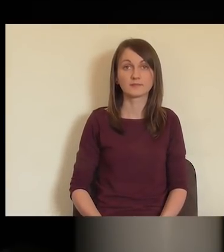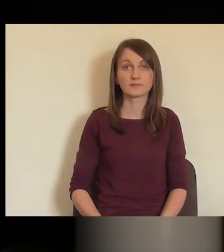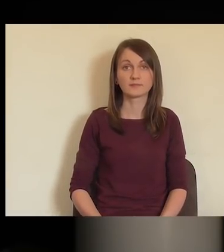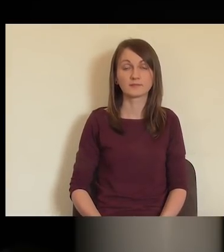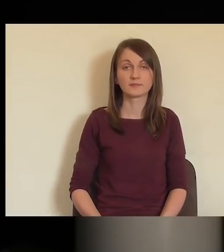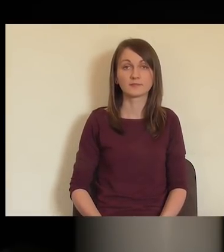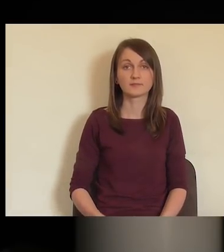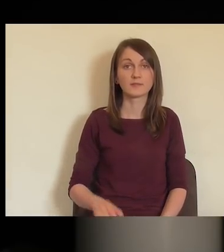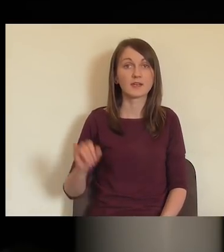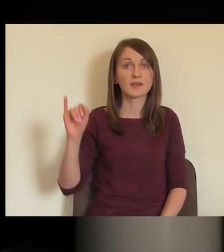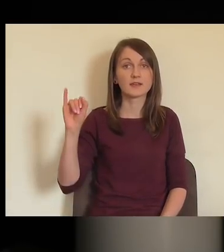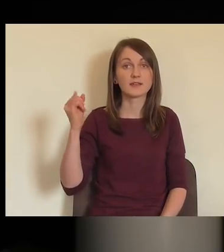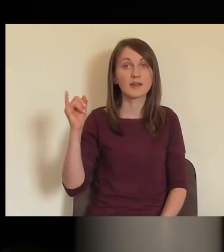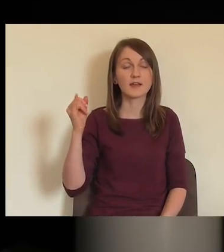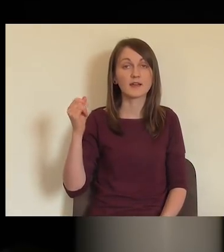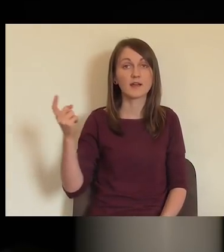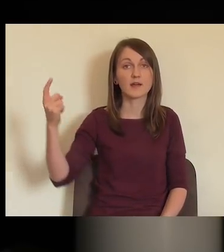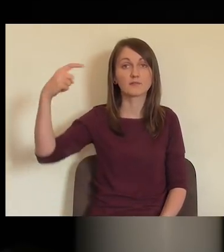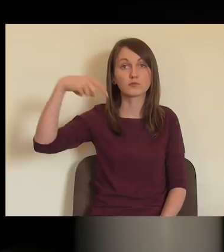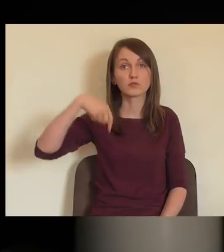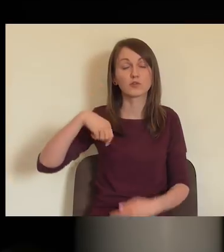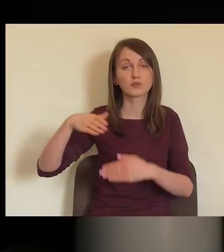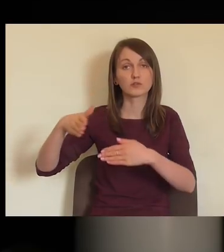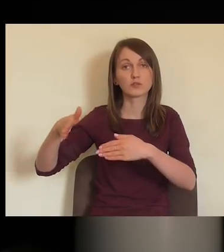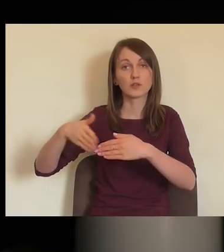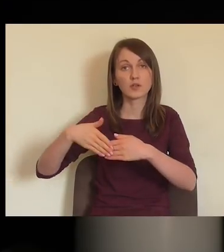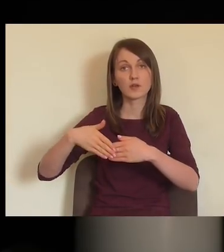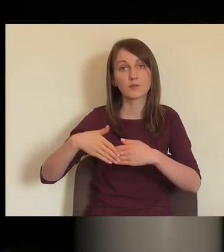jak podchodzi w twoją stronę.